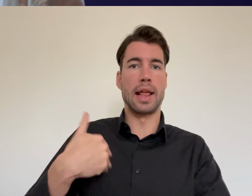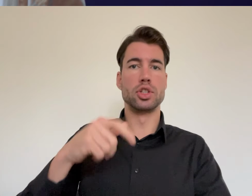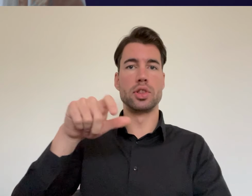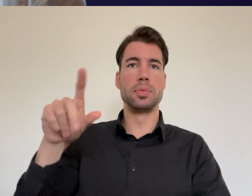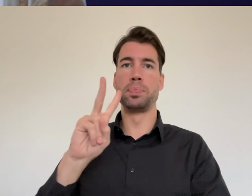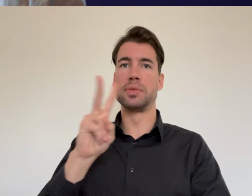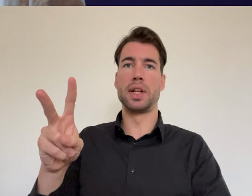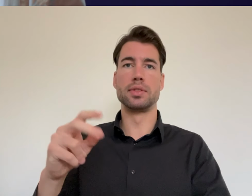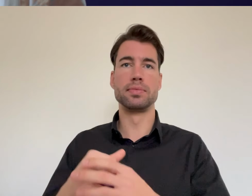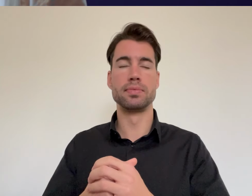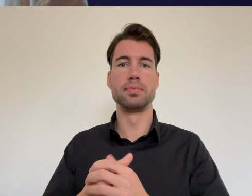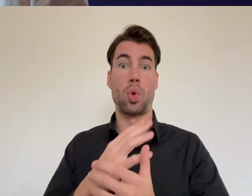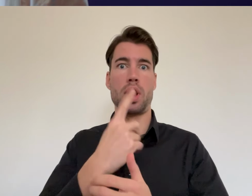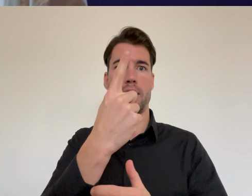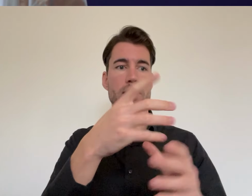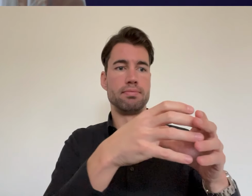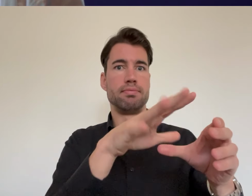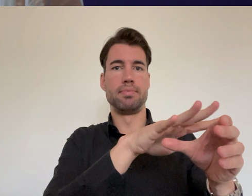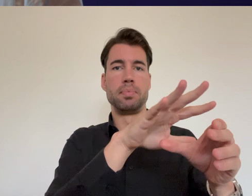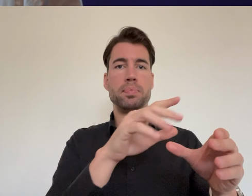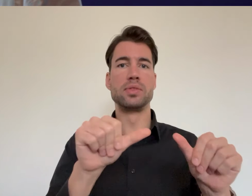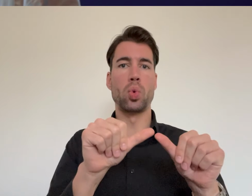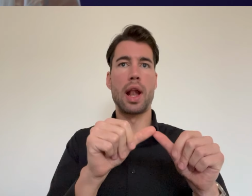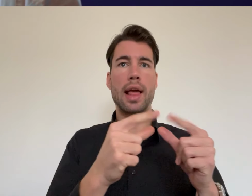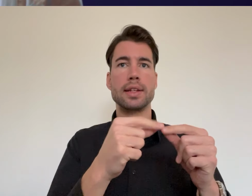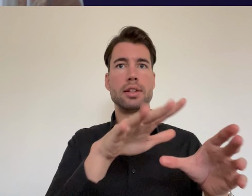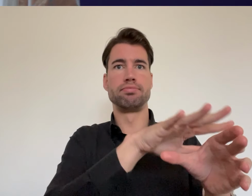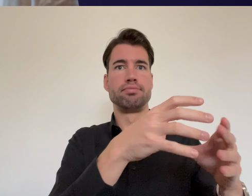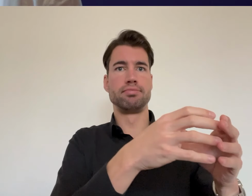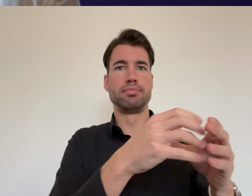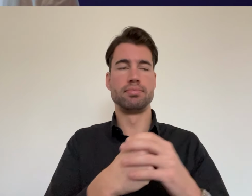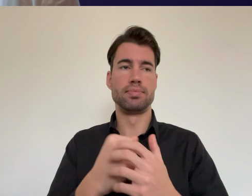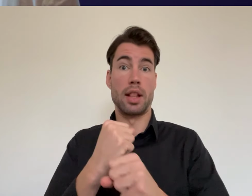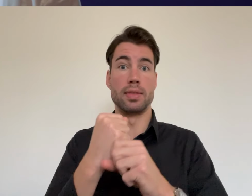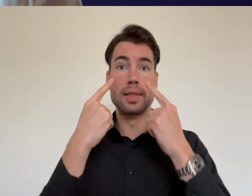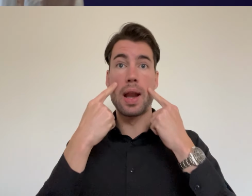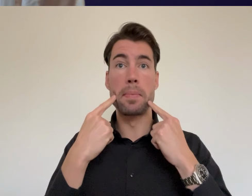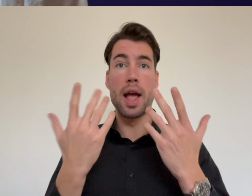hele groep personeelsleden. Het is echt een drama en zoals je weet, het is nu november,